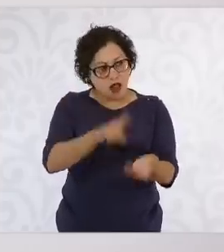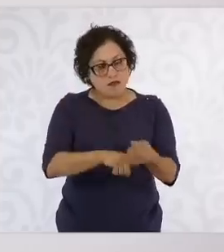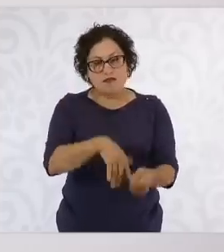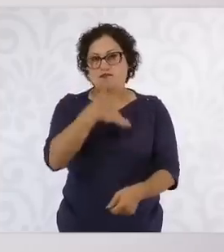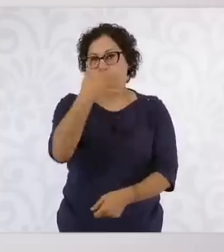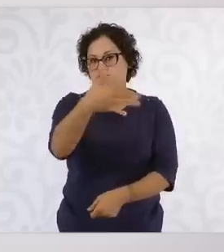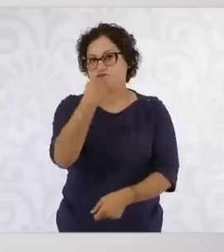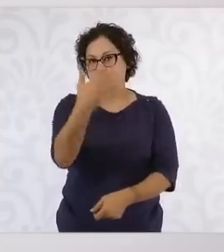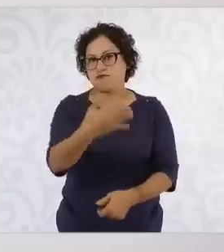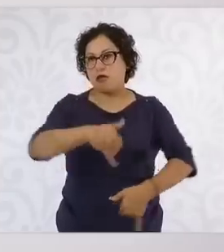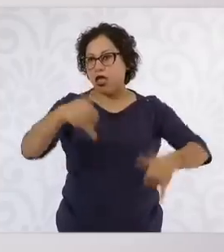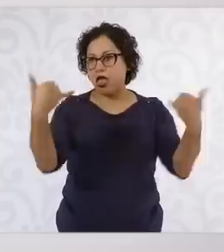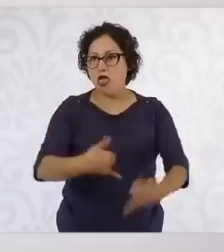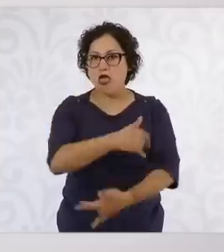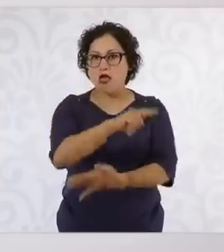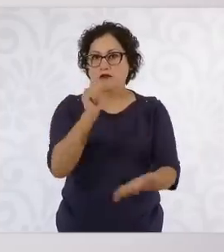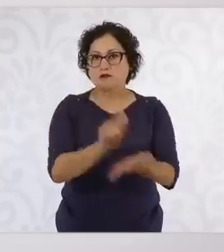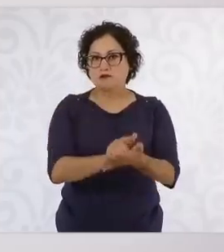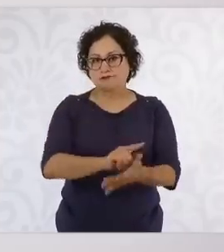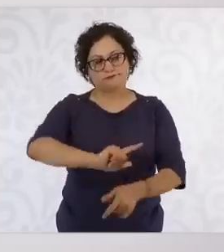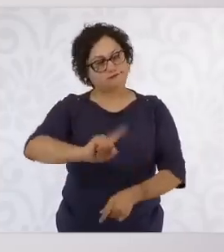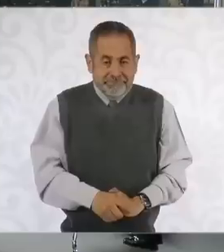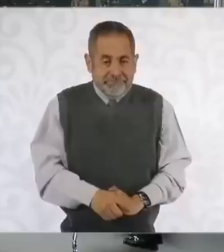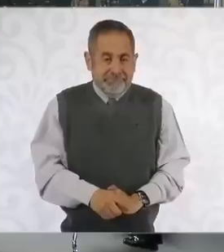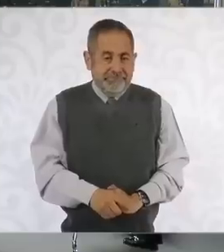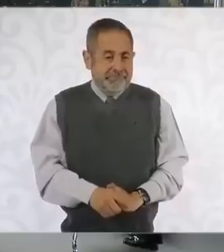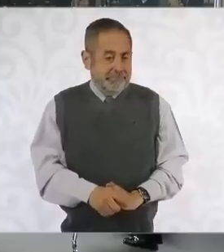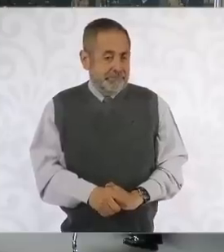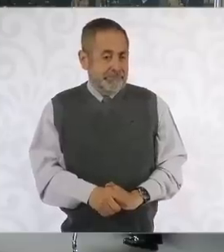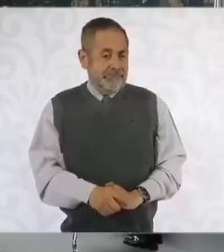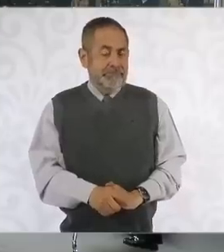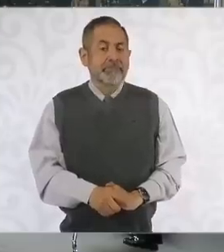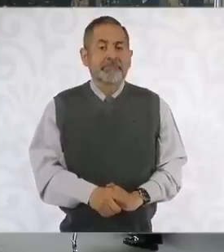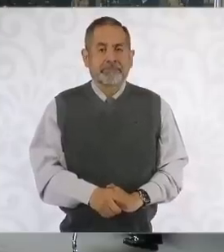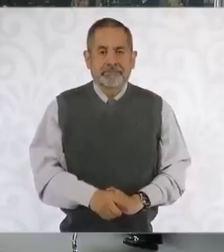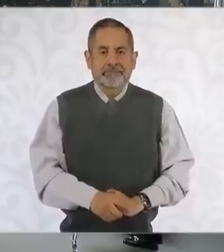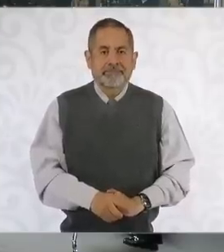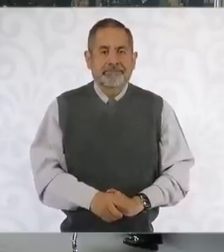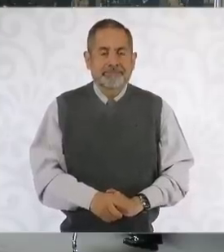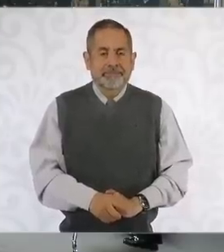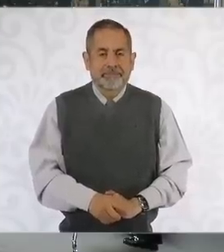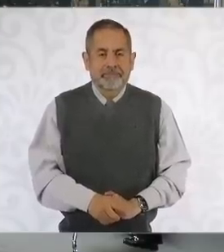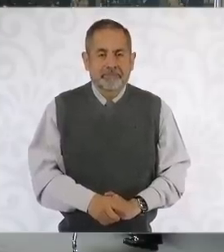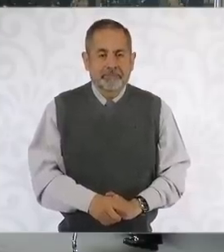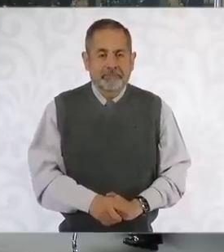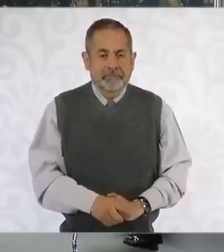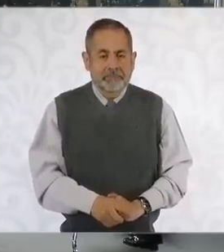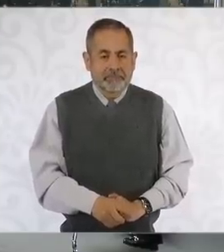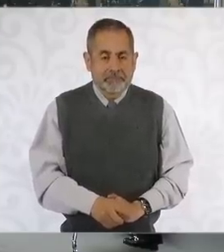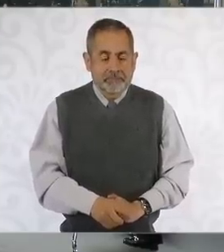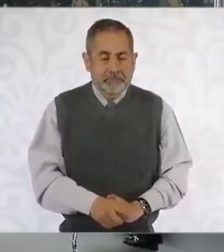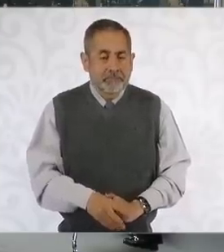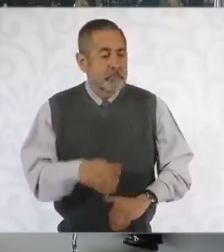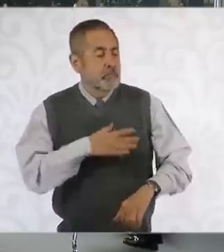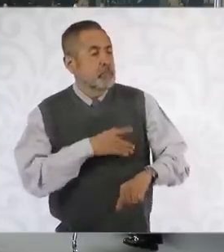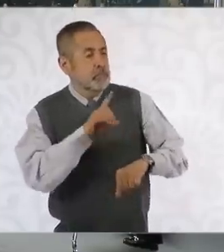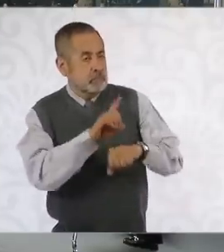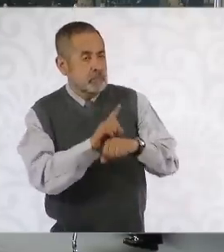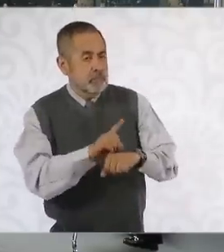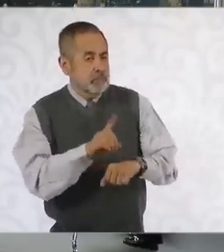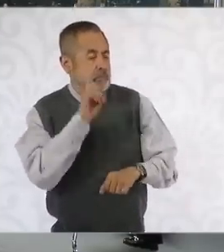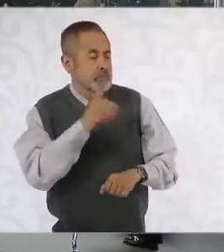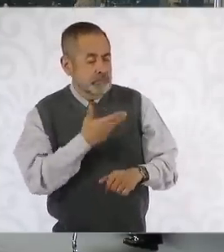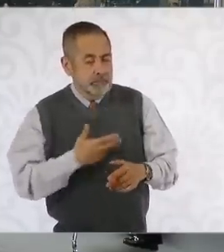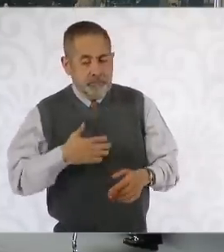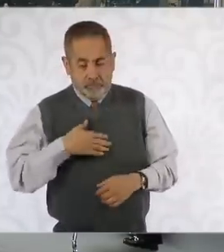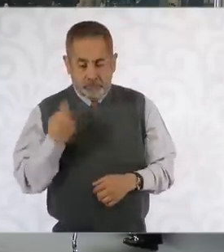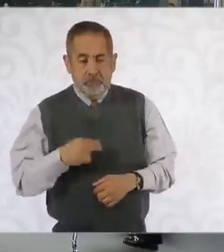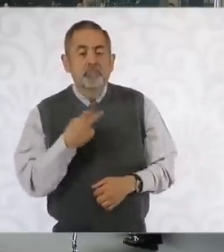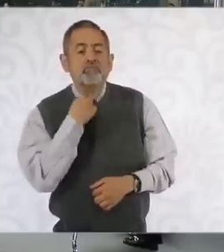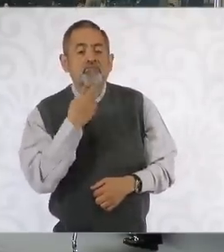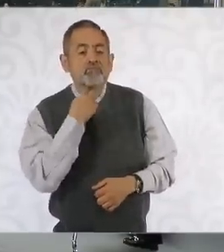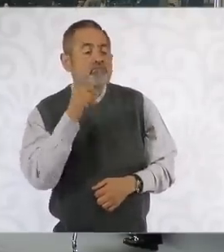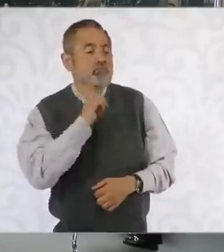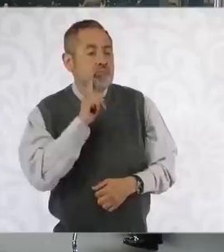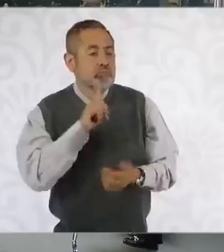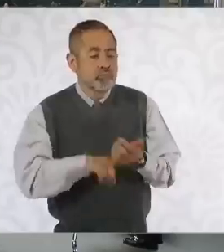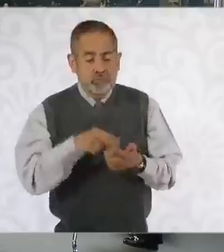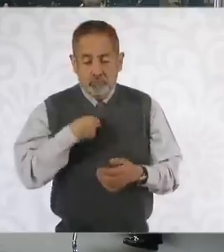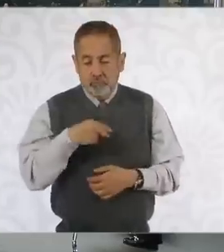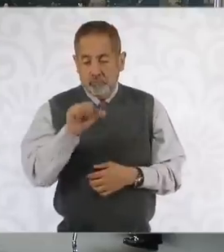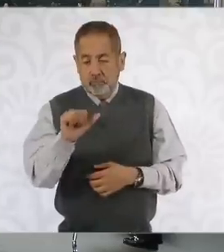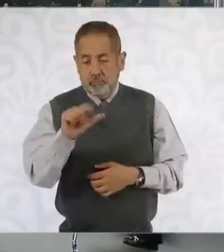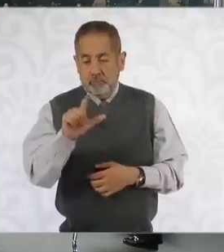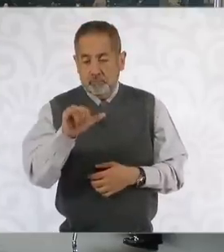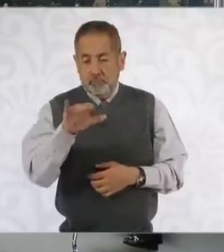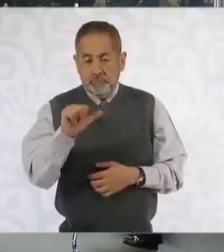ley Buenos días presidenta Muchas gracias so garí del Canal internacional T algunas preguntas